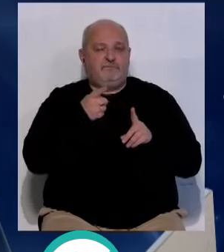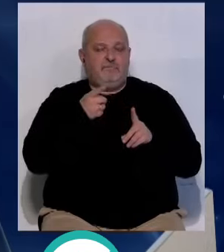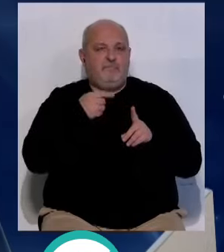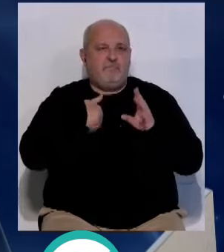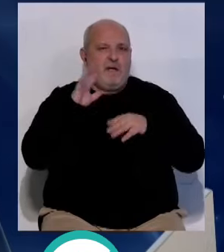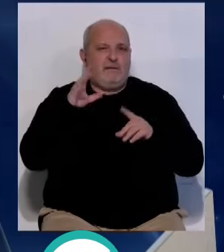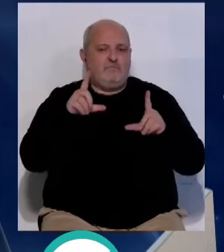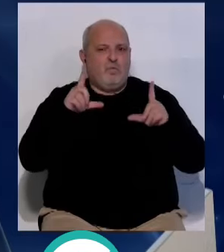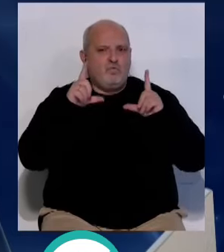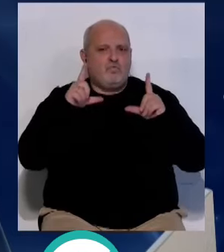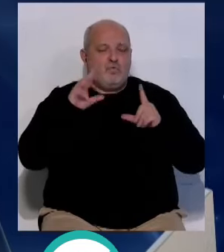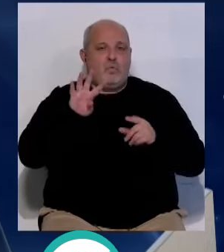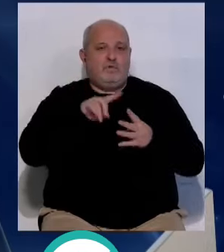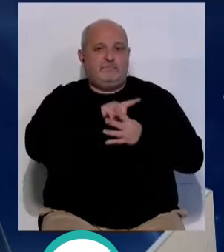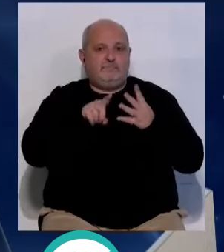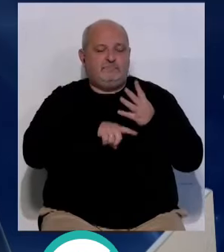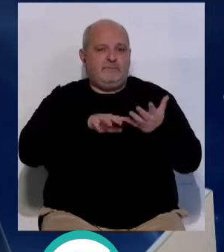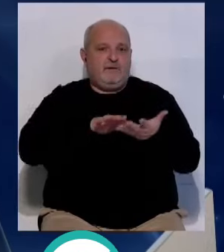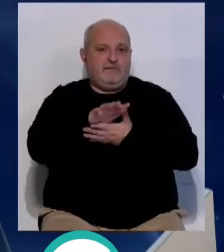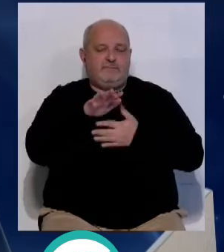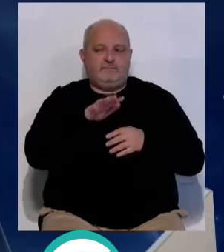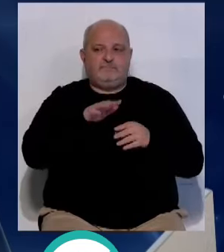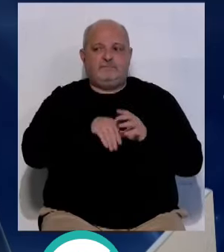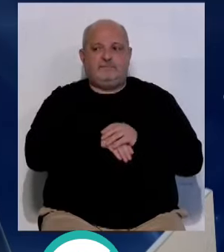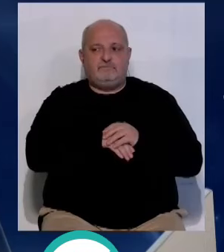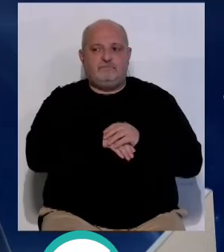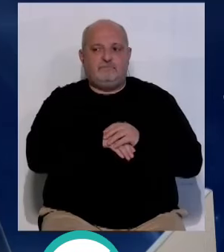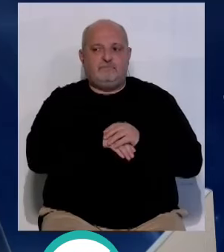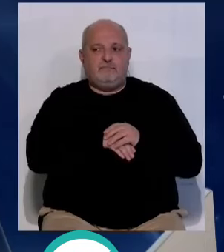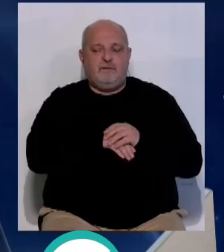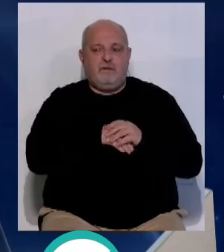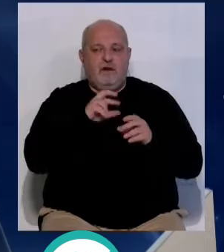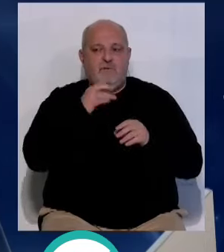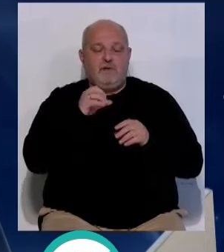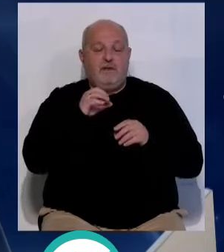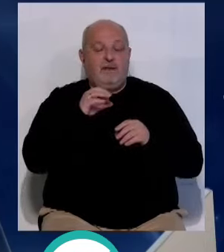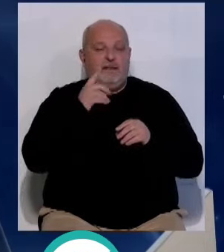más destacado de los cuatro que juegan en ataque Con permiso de de cramo pero esta es la situación